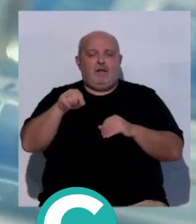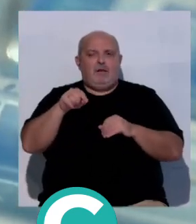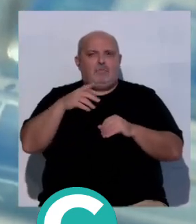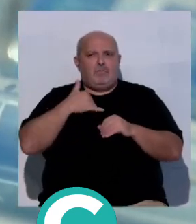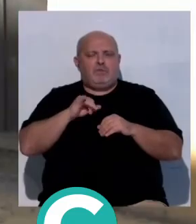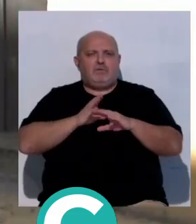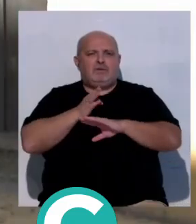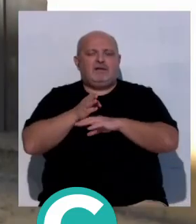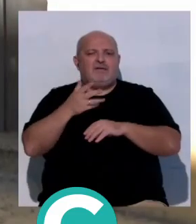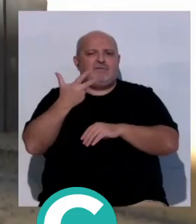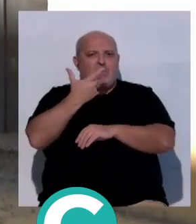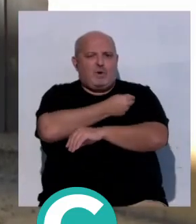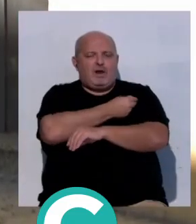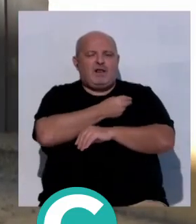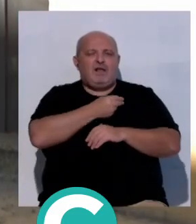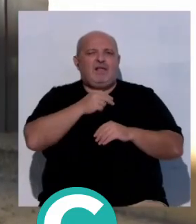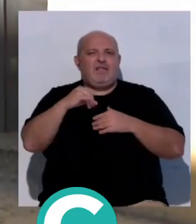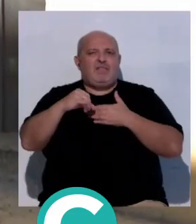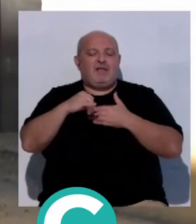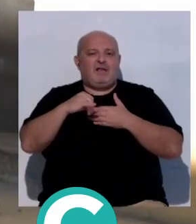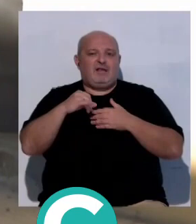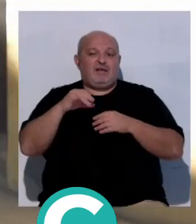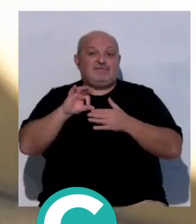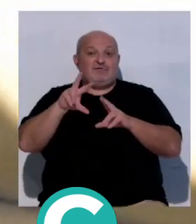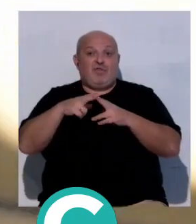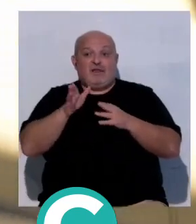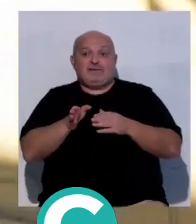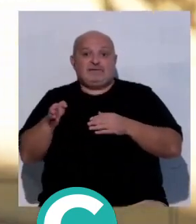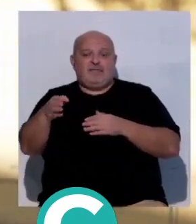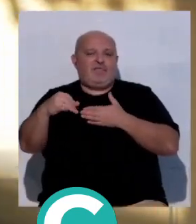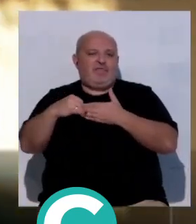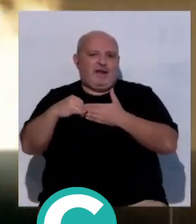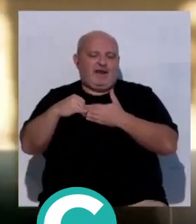a recibir la vacuna en el cercano centro de servicios sociales de la paz en la Avenida